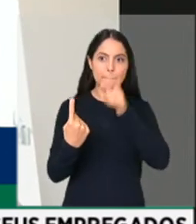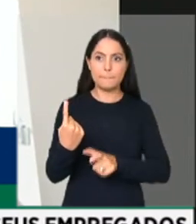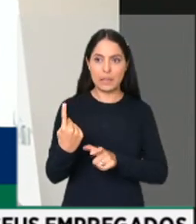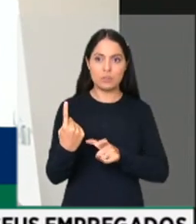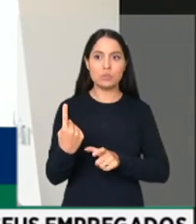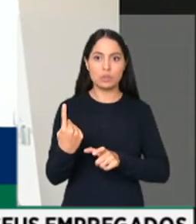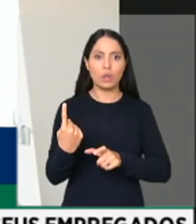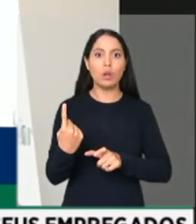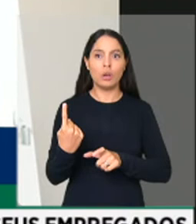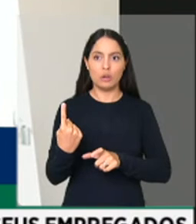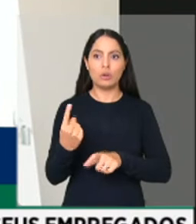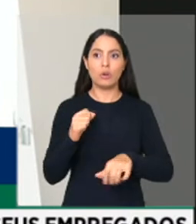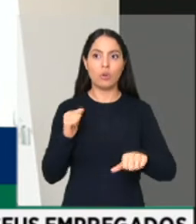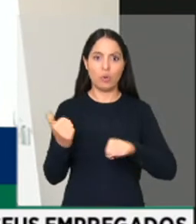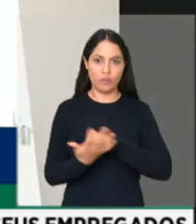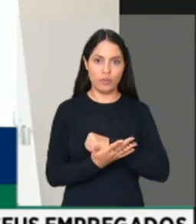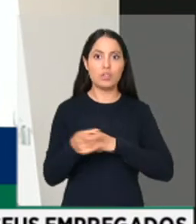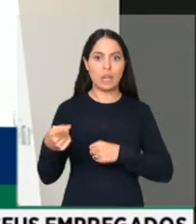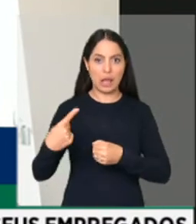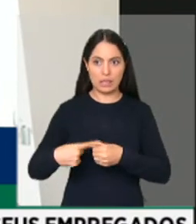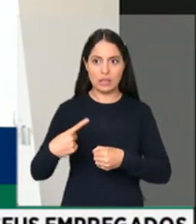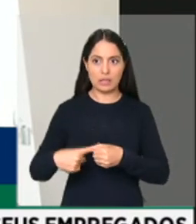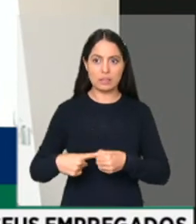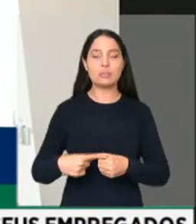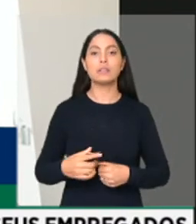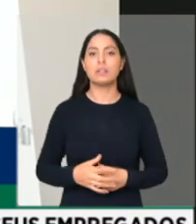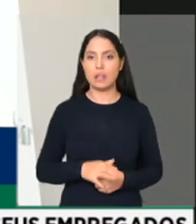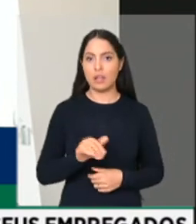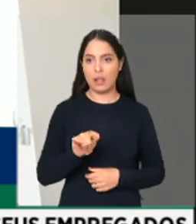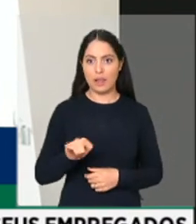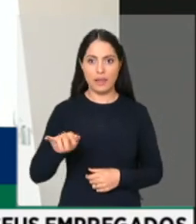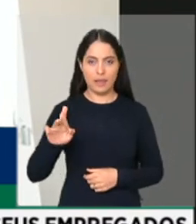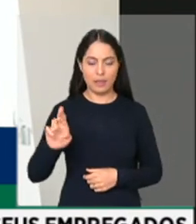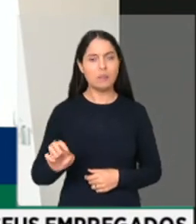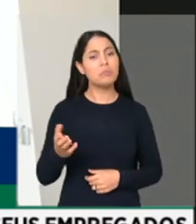DA BAHIA, NÃO CONSTA NENHUM CIDADÃO DE CAPELA DO ALTO ALEGRE COM O CORONAVIRUS ATIVO, E ISSO É EM FUNÇÃO